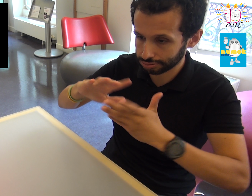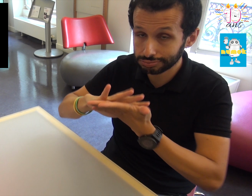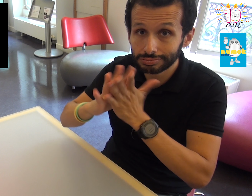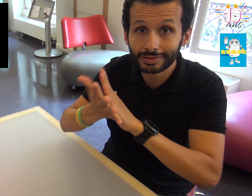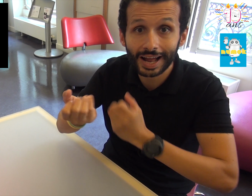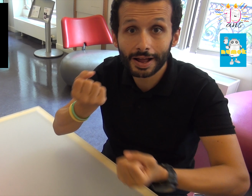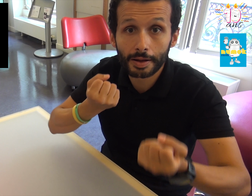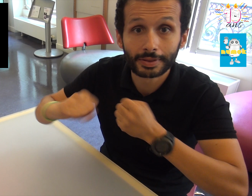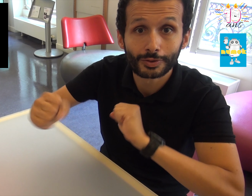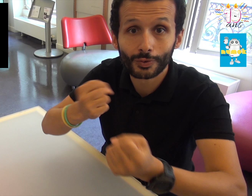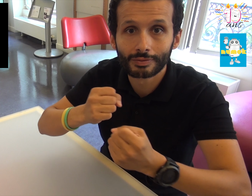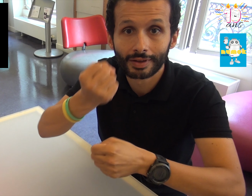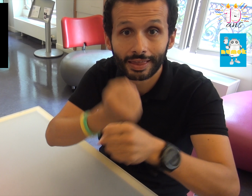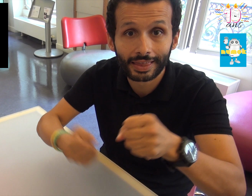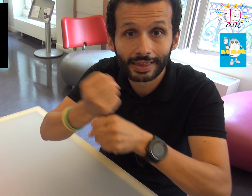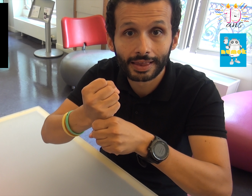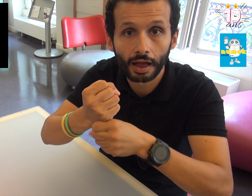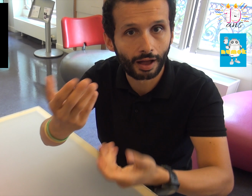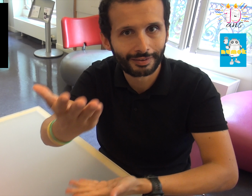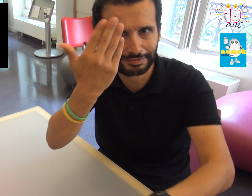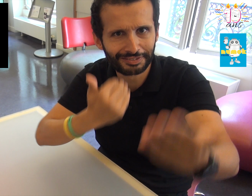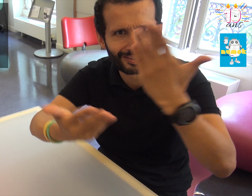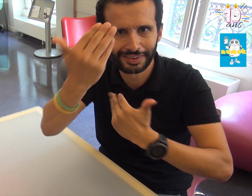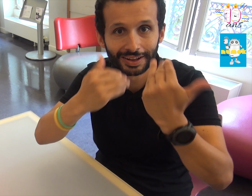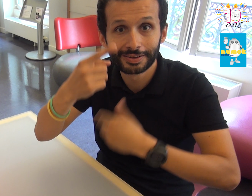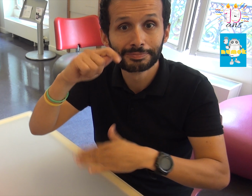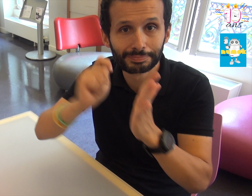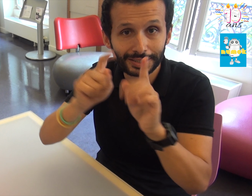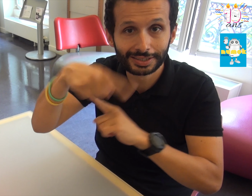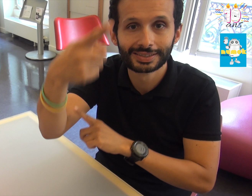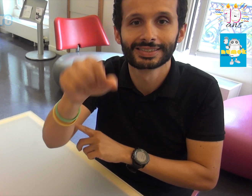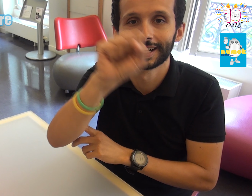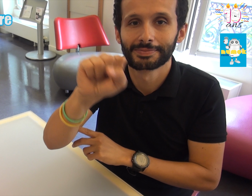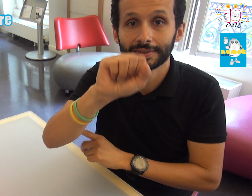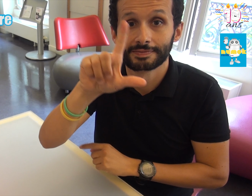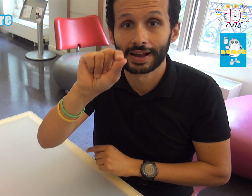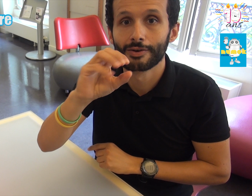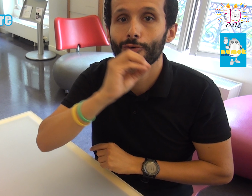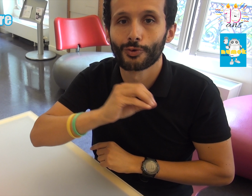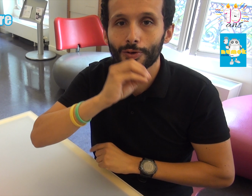en créer un petit film d'animation Venez le samedi 20 octobre